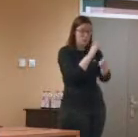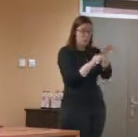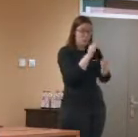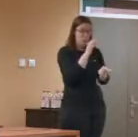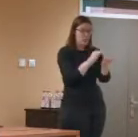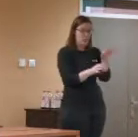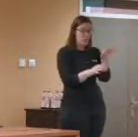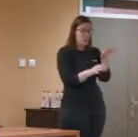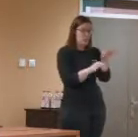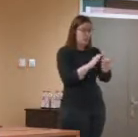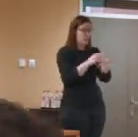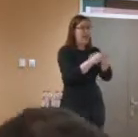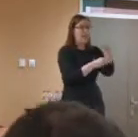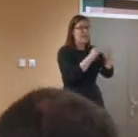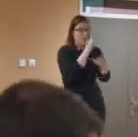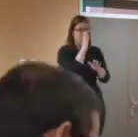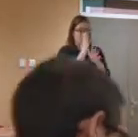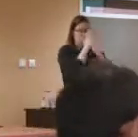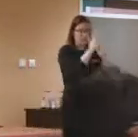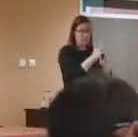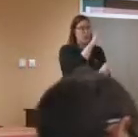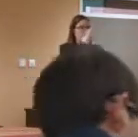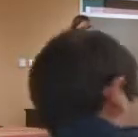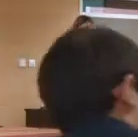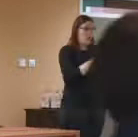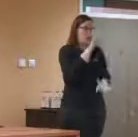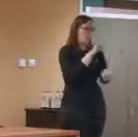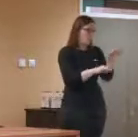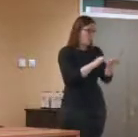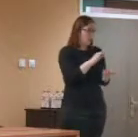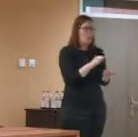pasan muchos jueces, fiscales, etc.